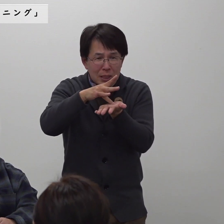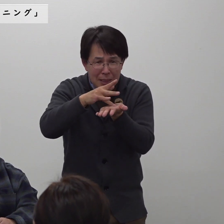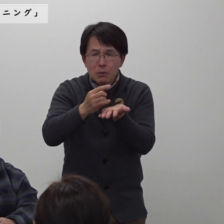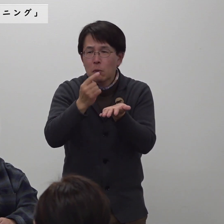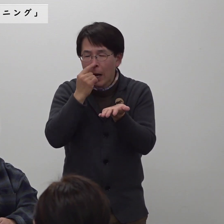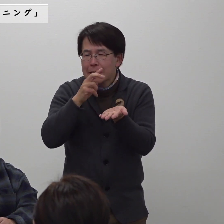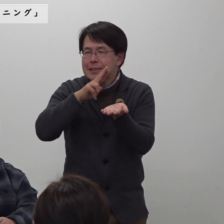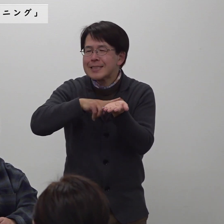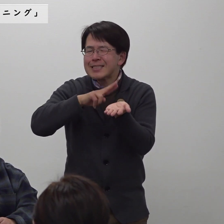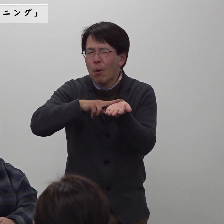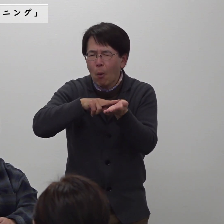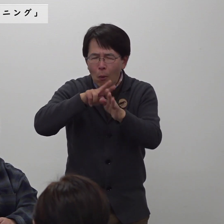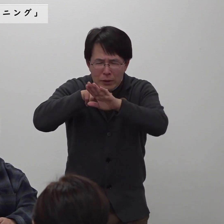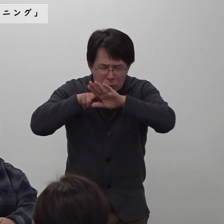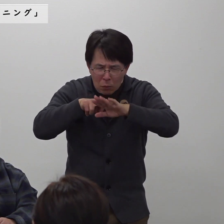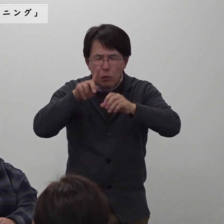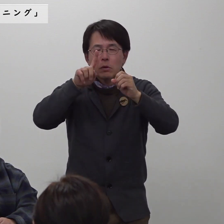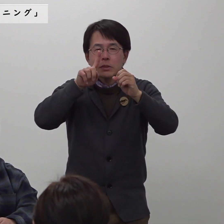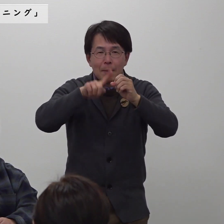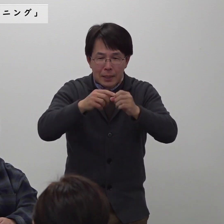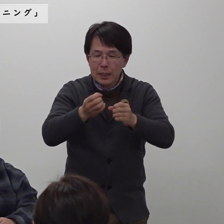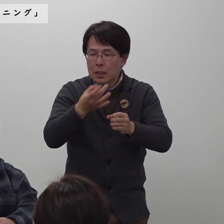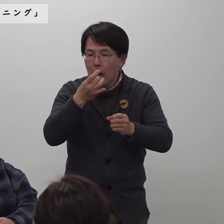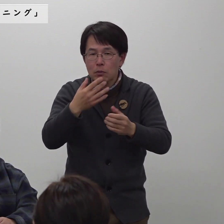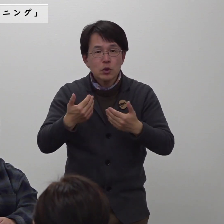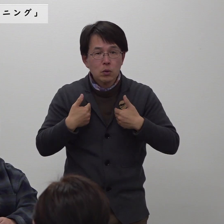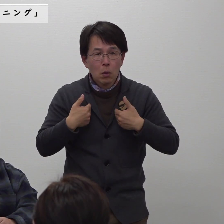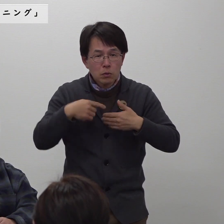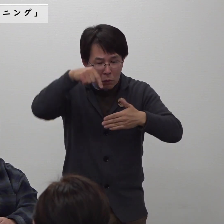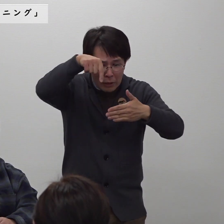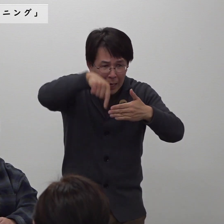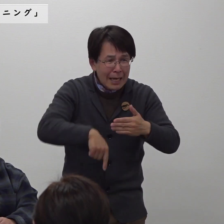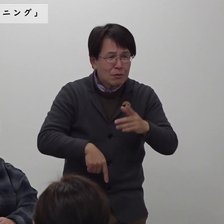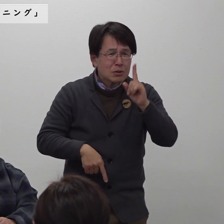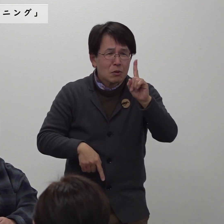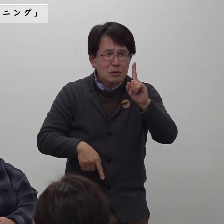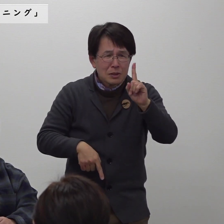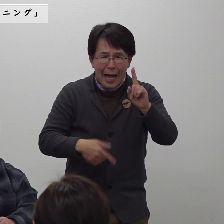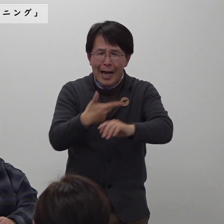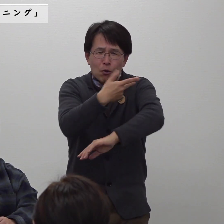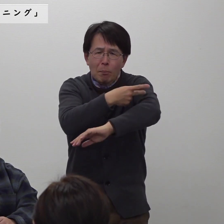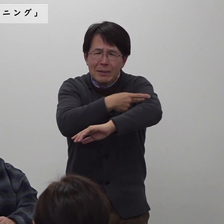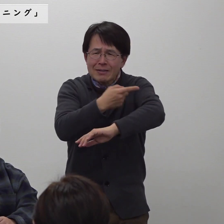提出したらその中の一つがビンゴで使うんだったら出場できない